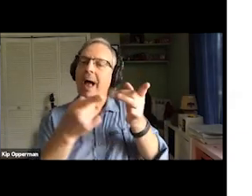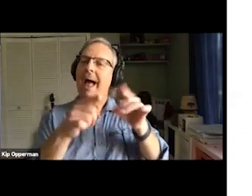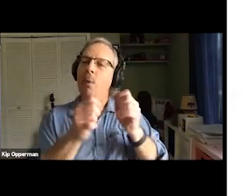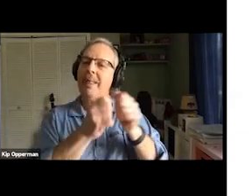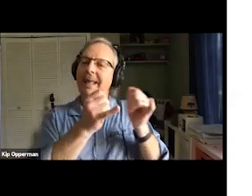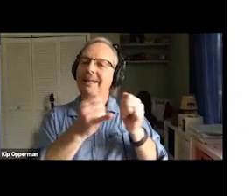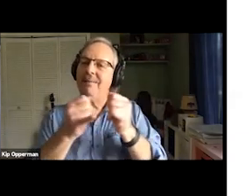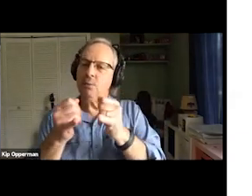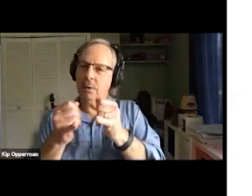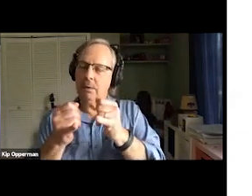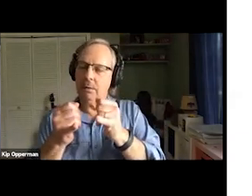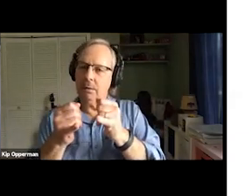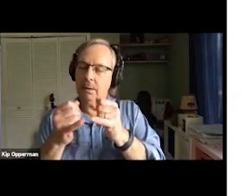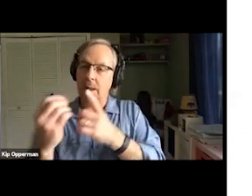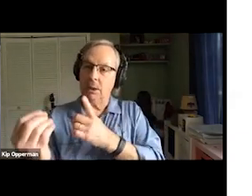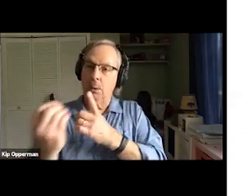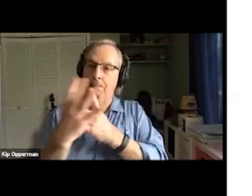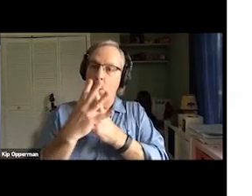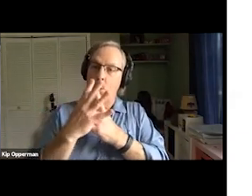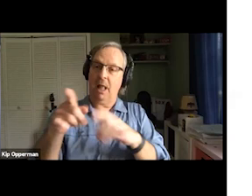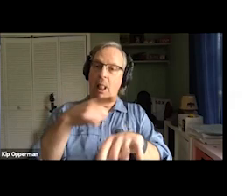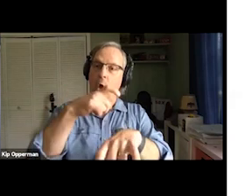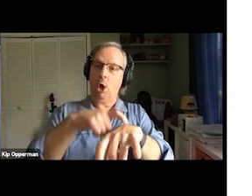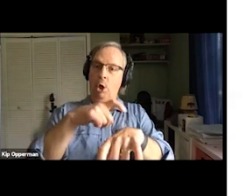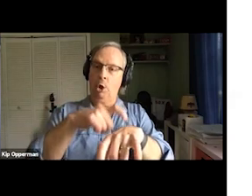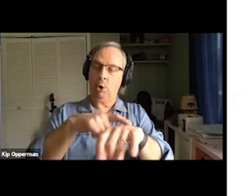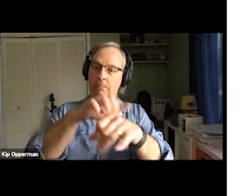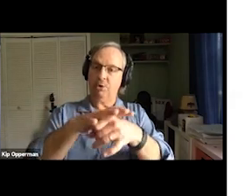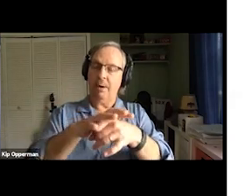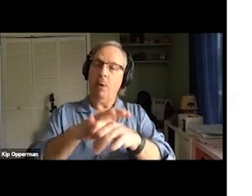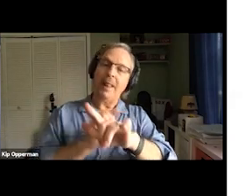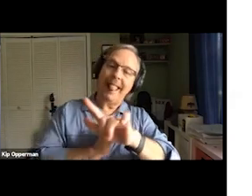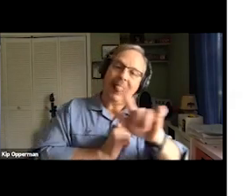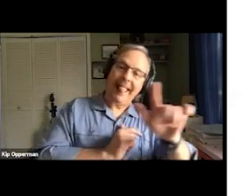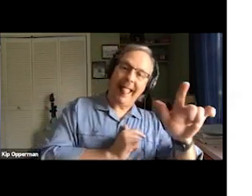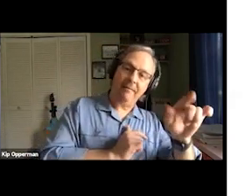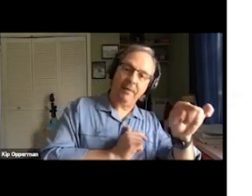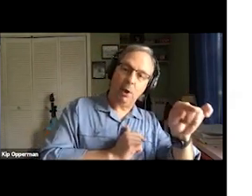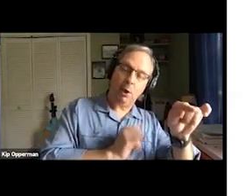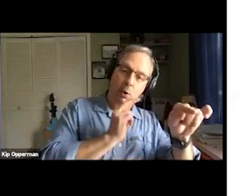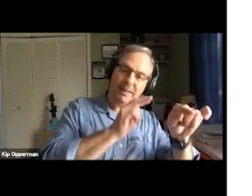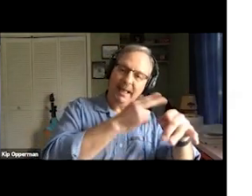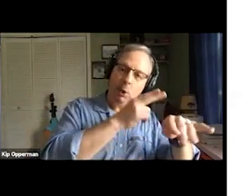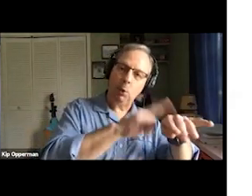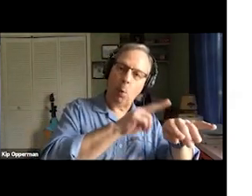que está expuesta a un estrés prolongado. Entonces, en el extremo izquierdo, se ve una respuesta normal al estrés agudo